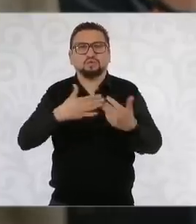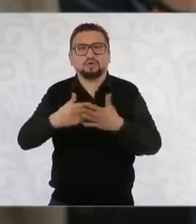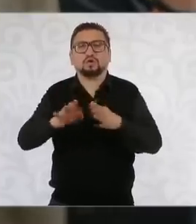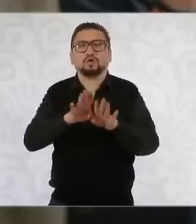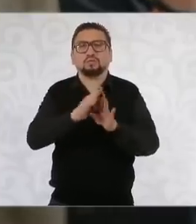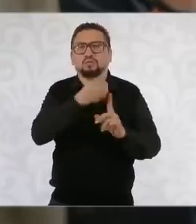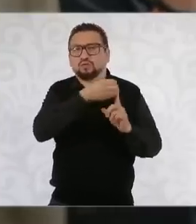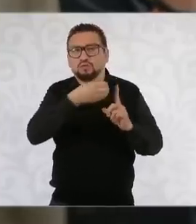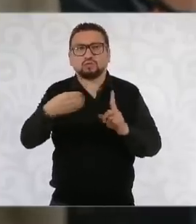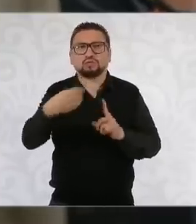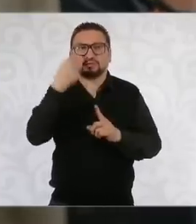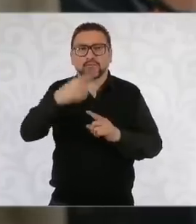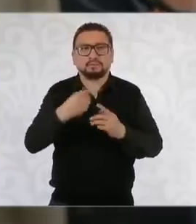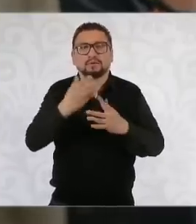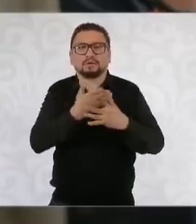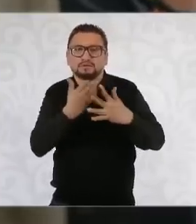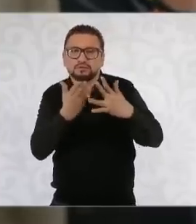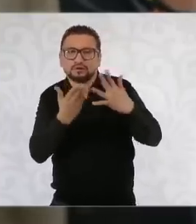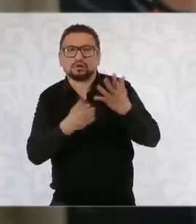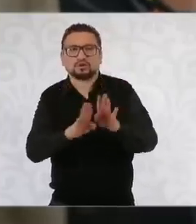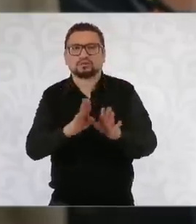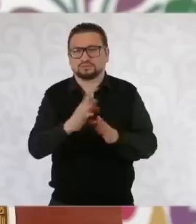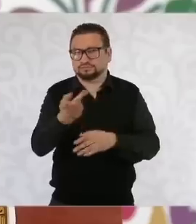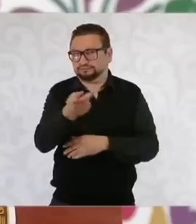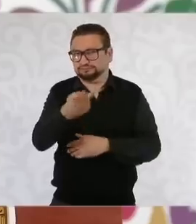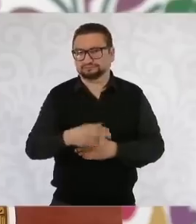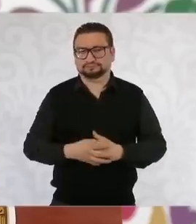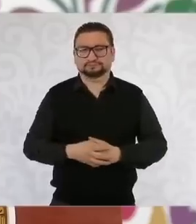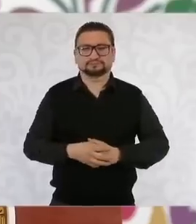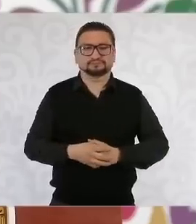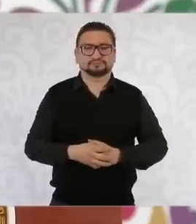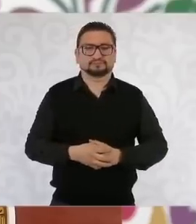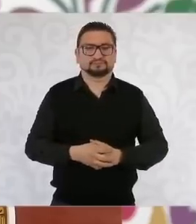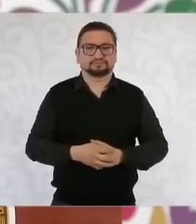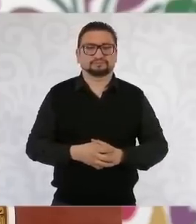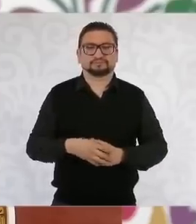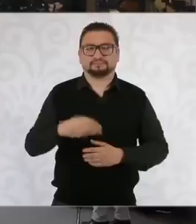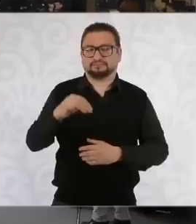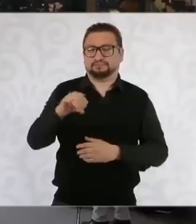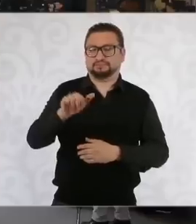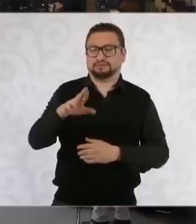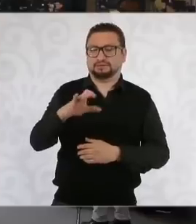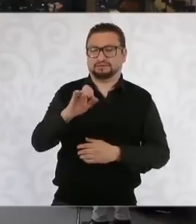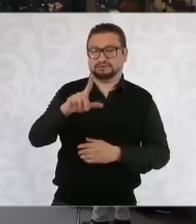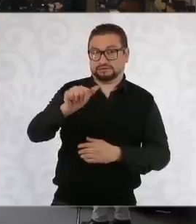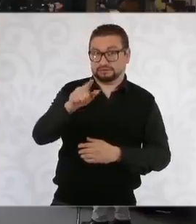de Criterios de clasificación presidenta Muchas gracias Marcela no sé si quieres acompañarme si